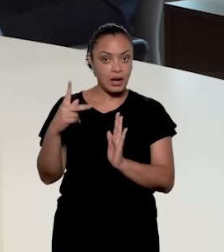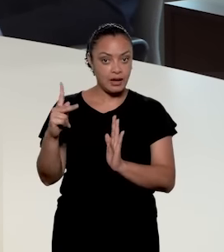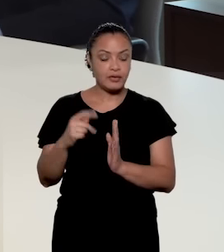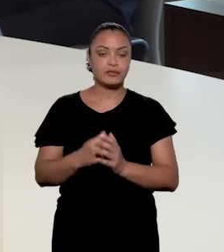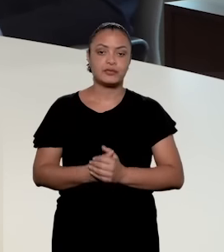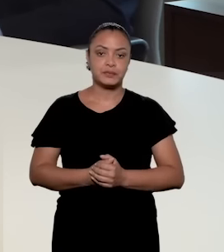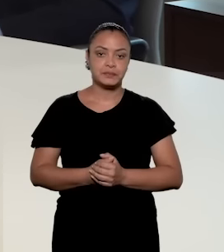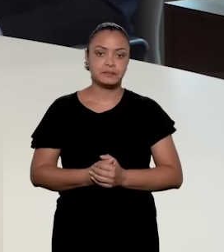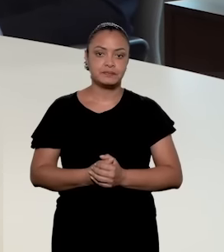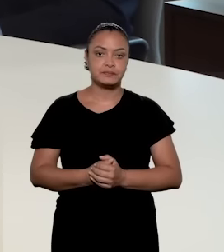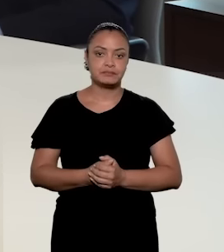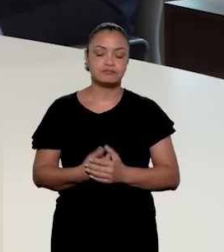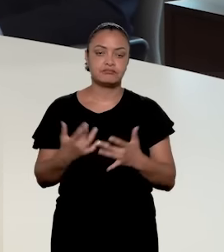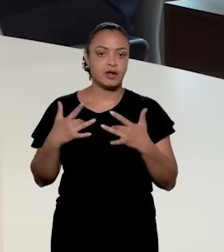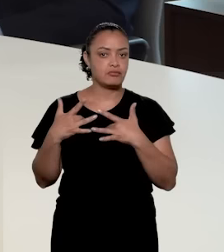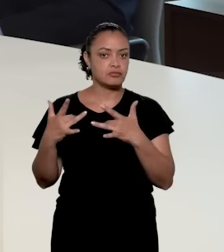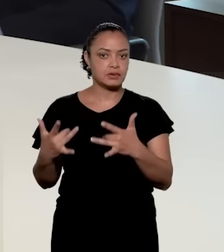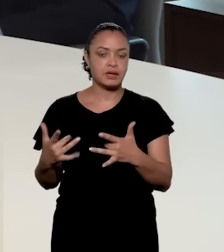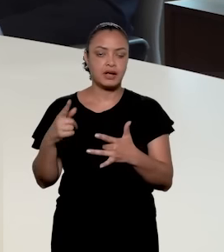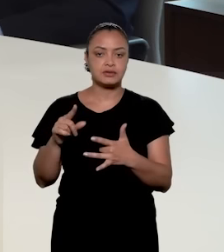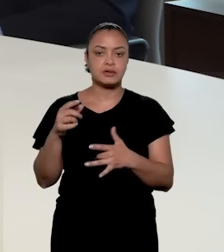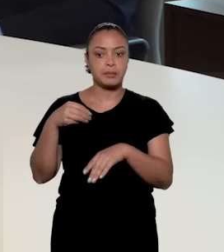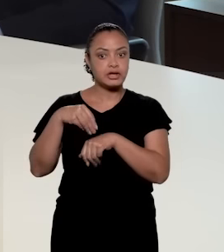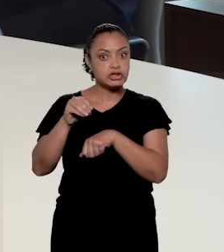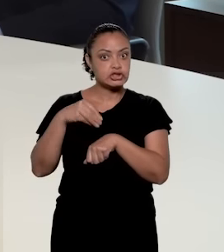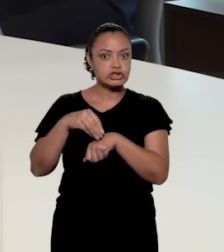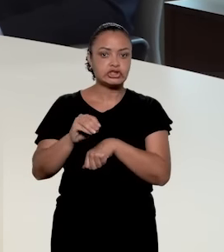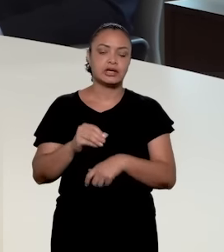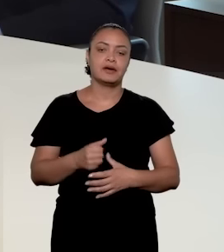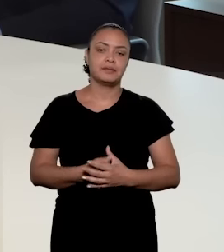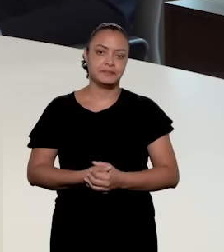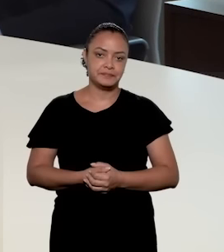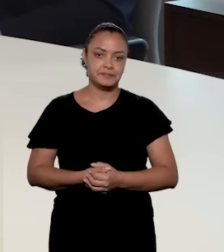comentasse do seu último livro também e fique à vontade para dar suas dicas culturais também.